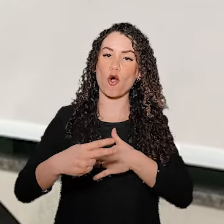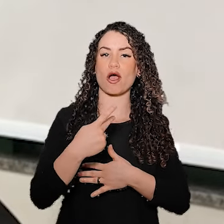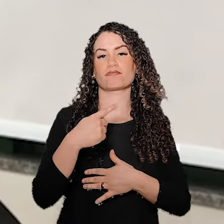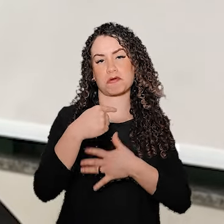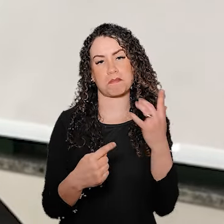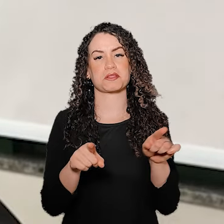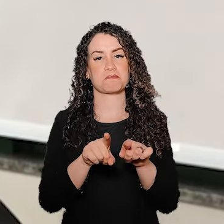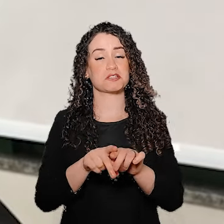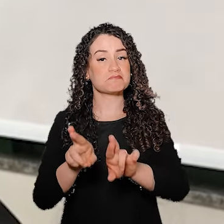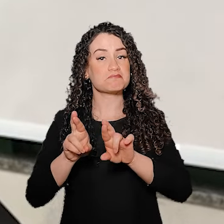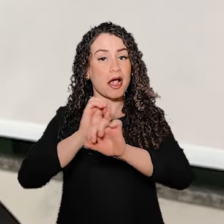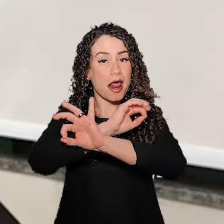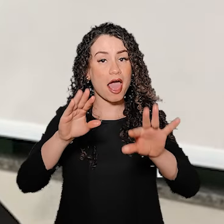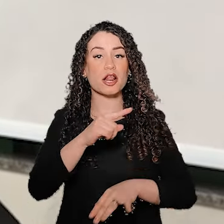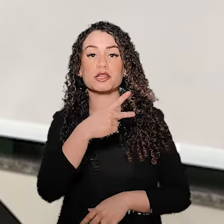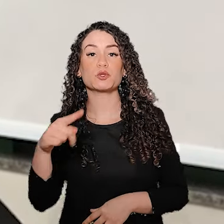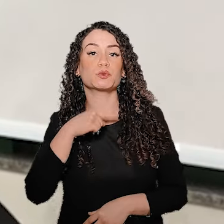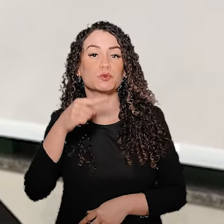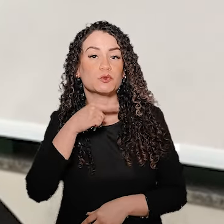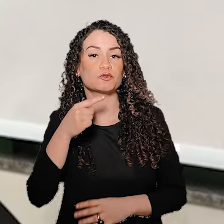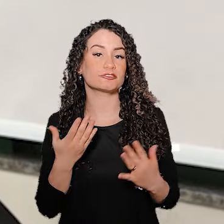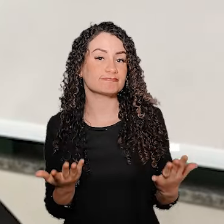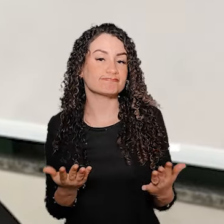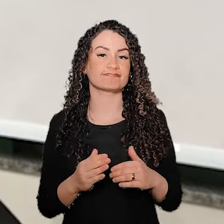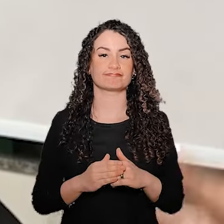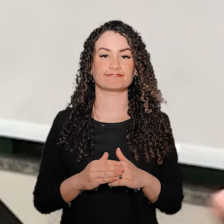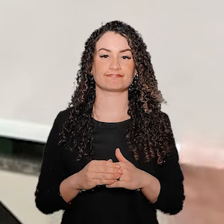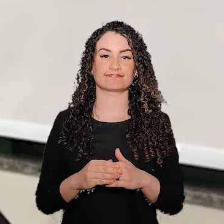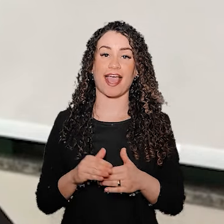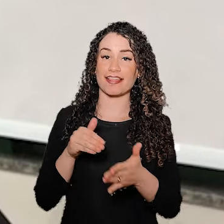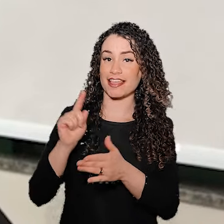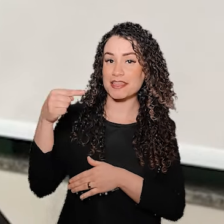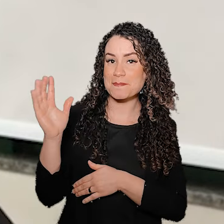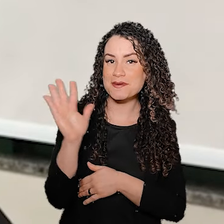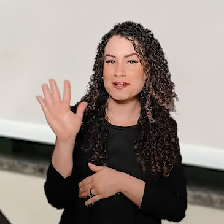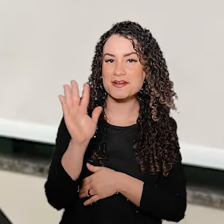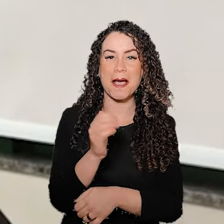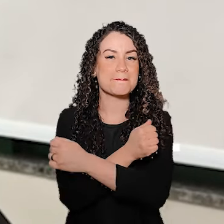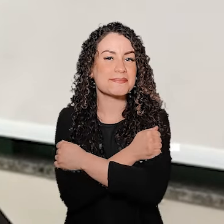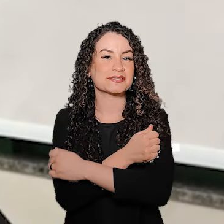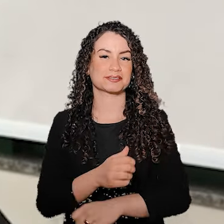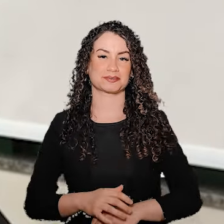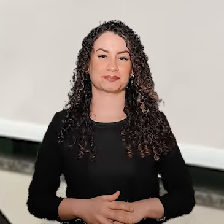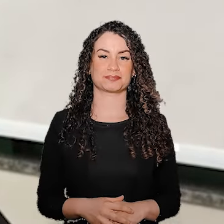Espero ter esclarecido algumas dúvidas de vocês e até a próxima, pessoal! Um abraço!